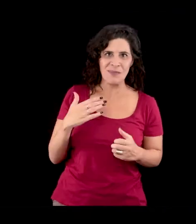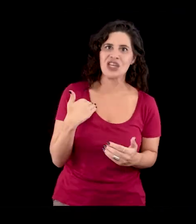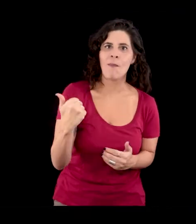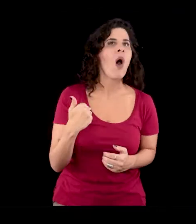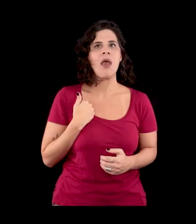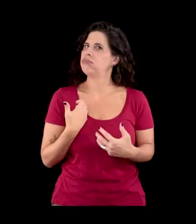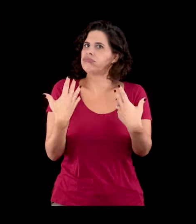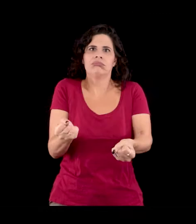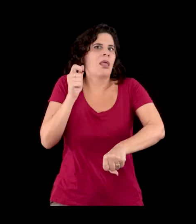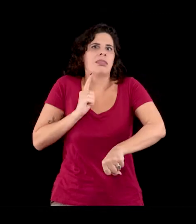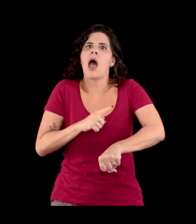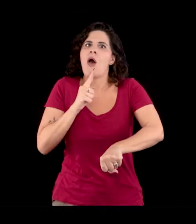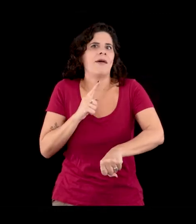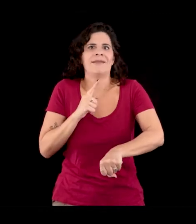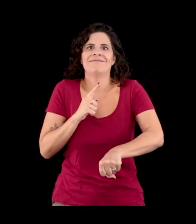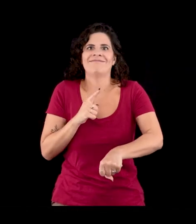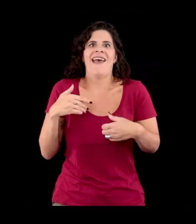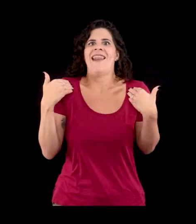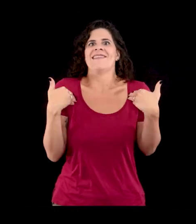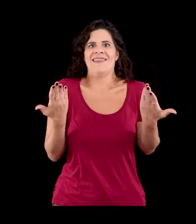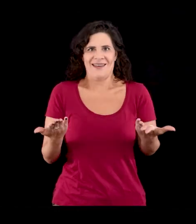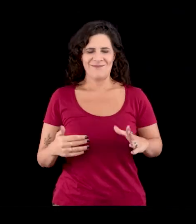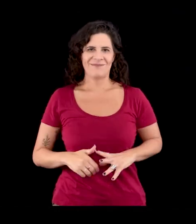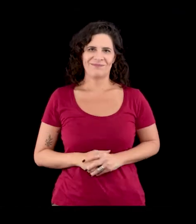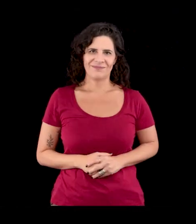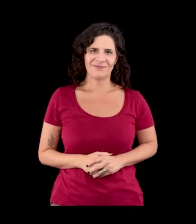Fui para lá correndo, claro que aceitei o convite na maior alegria.